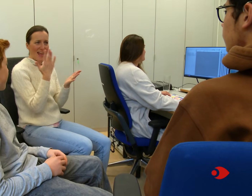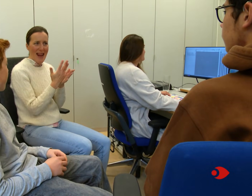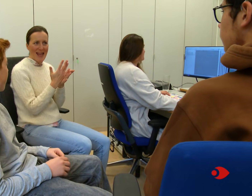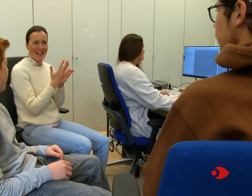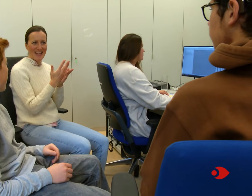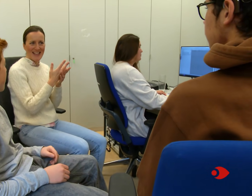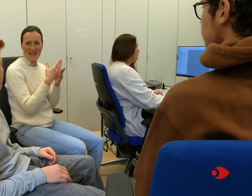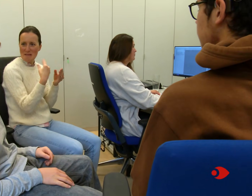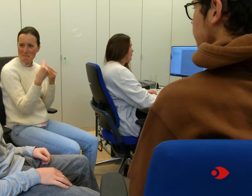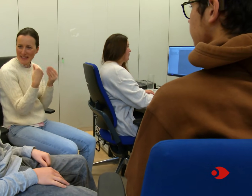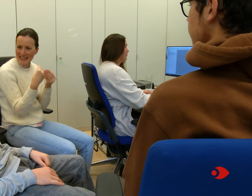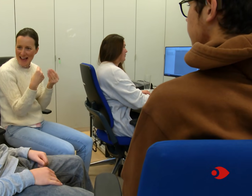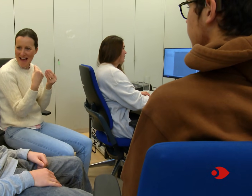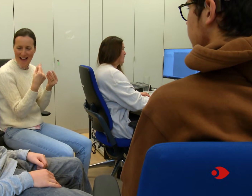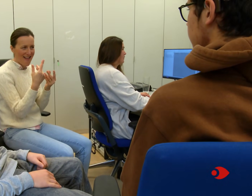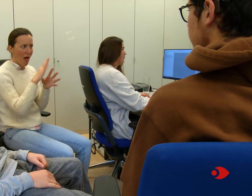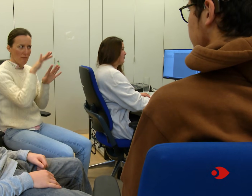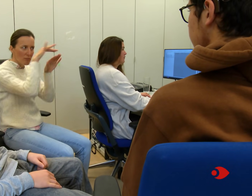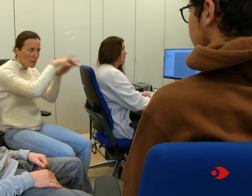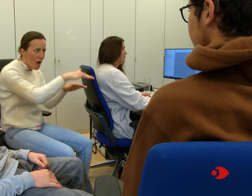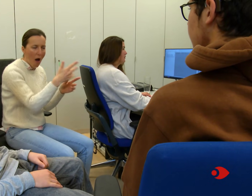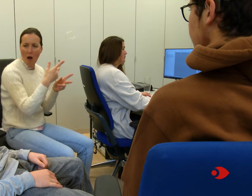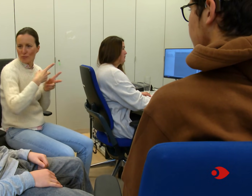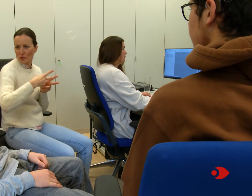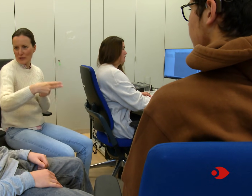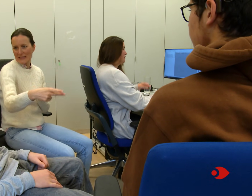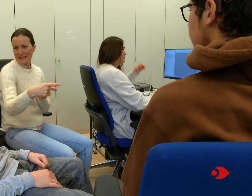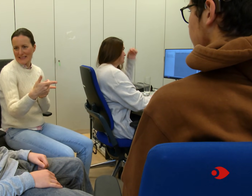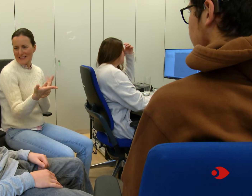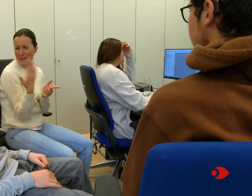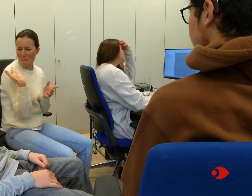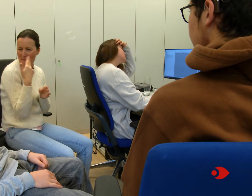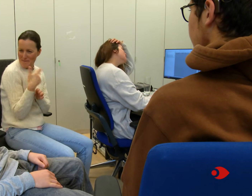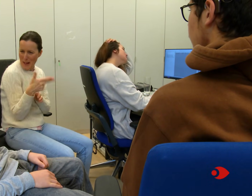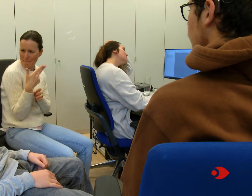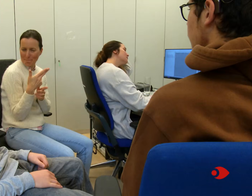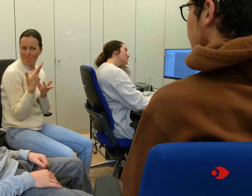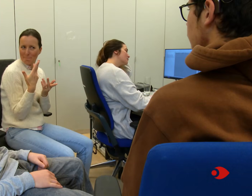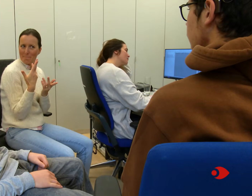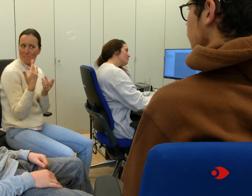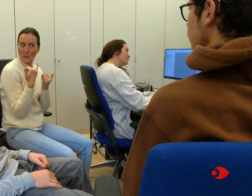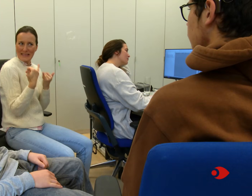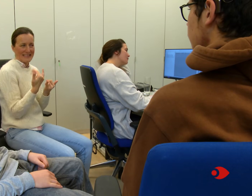Jetzt haben wir endlich das ganze Material da und wir können es schneiden.